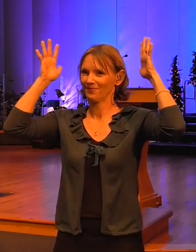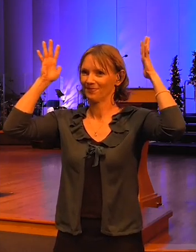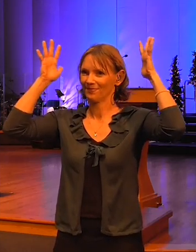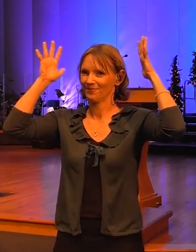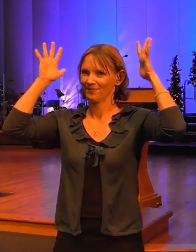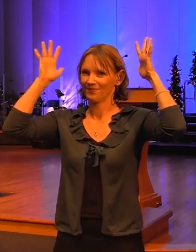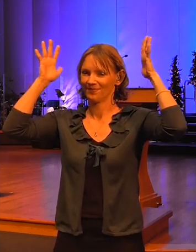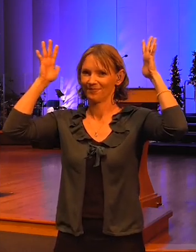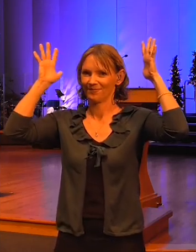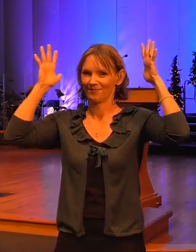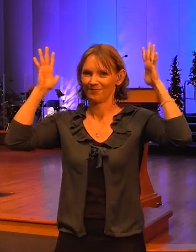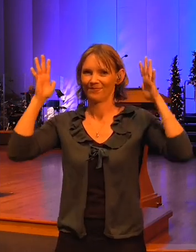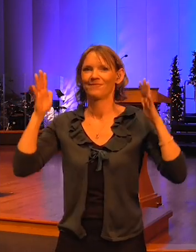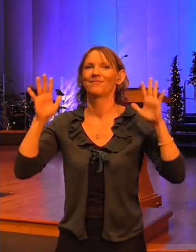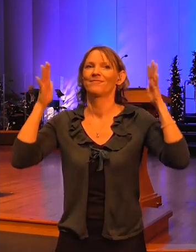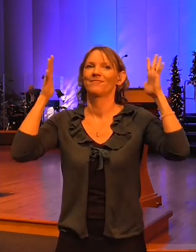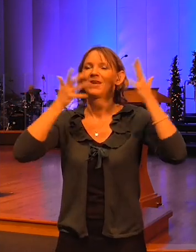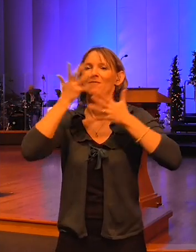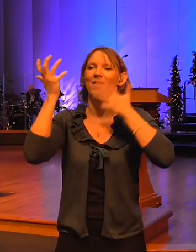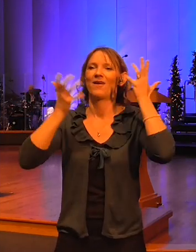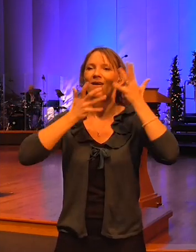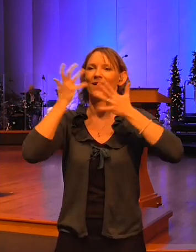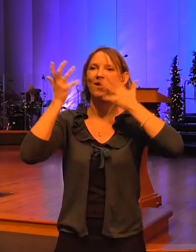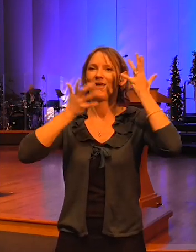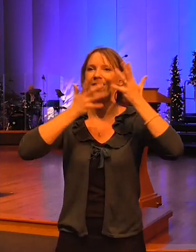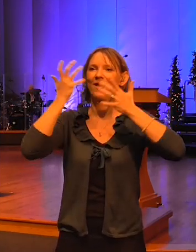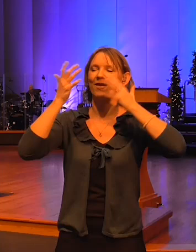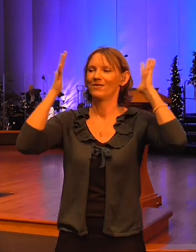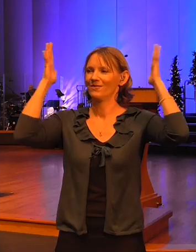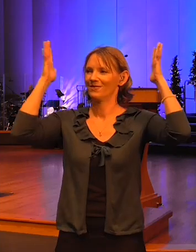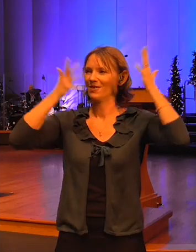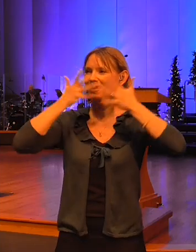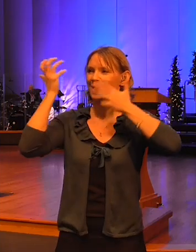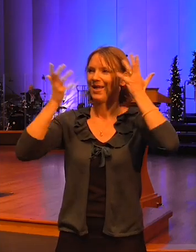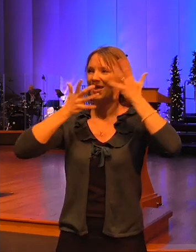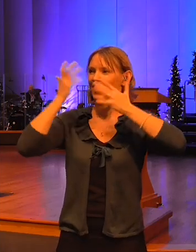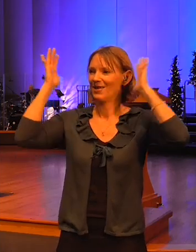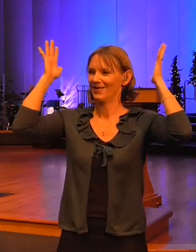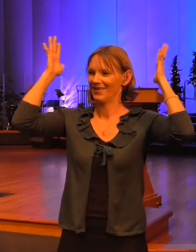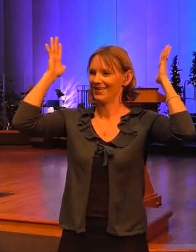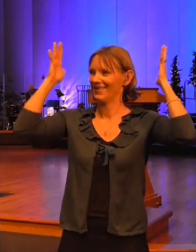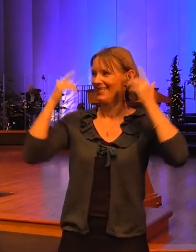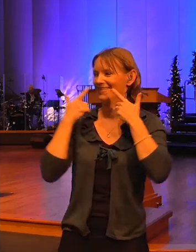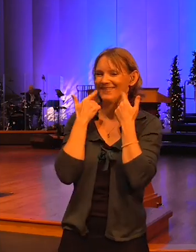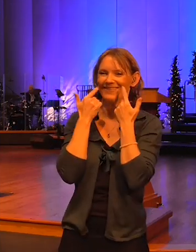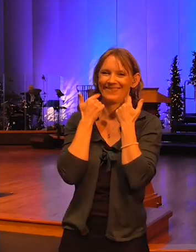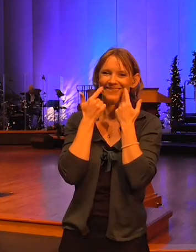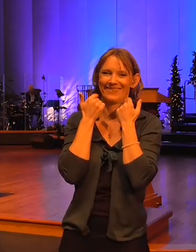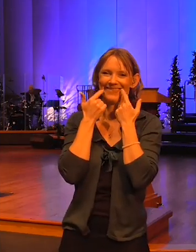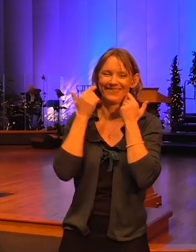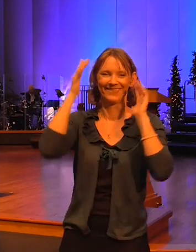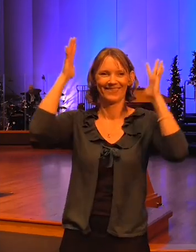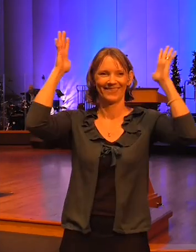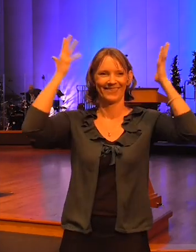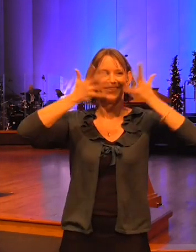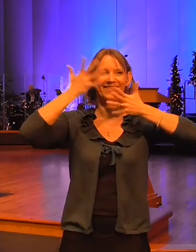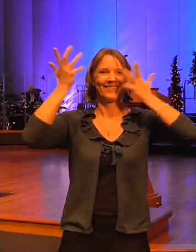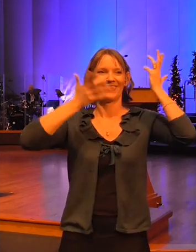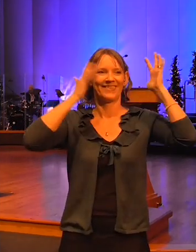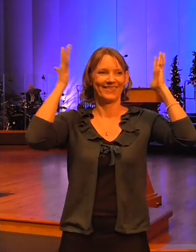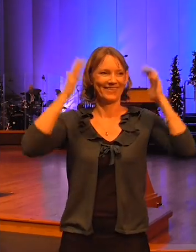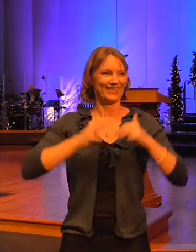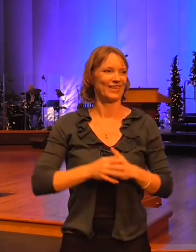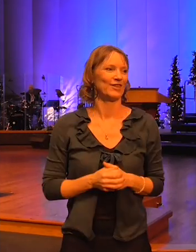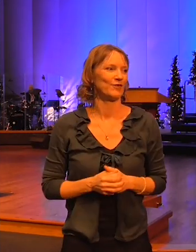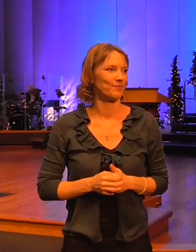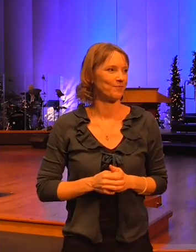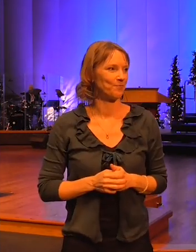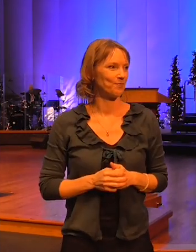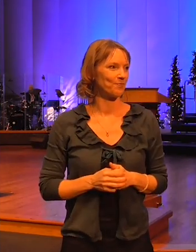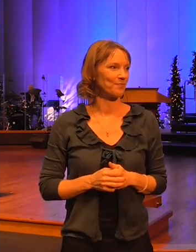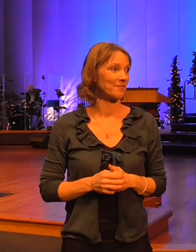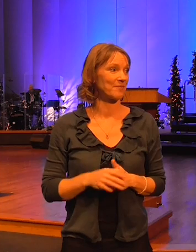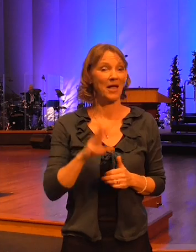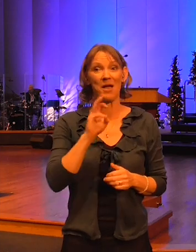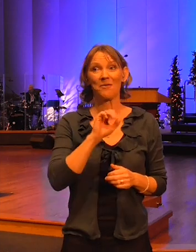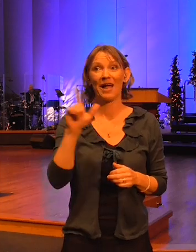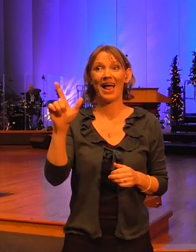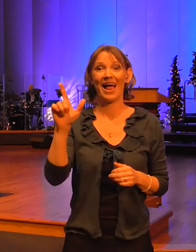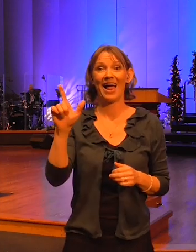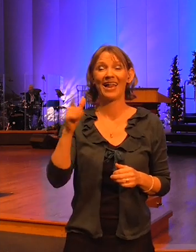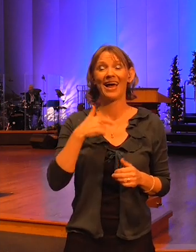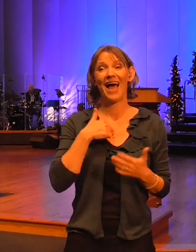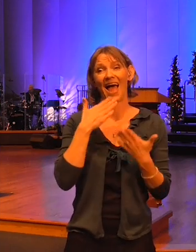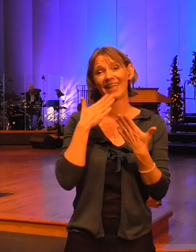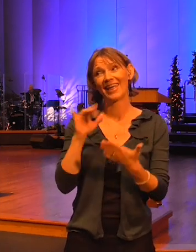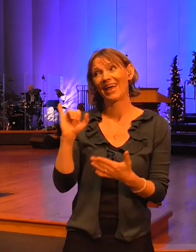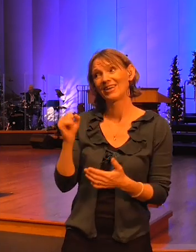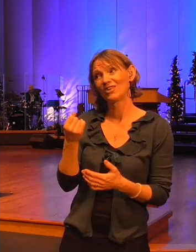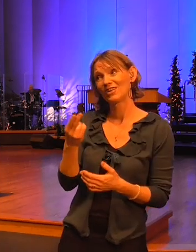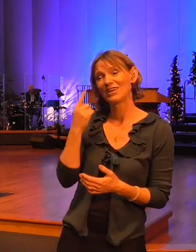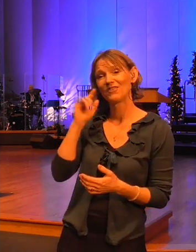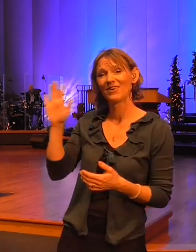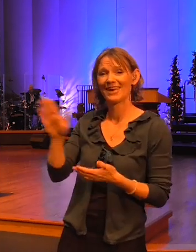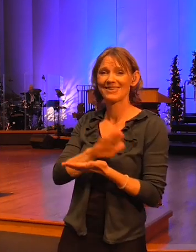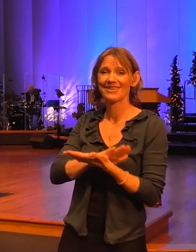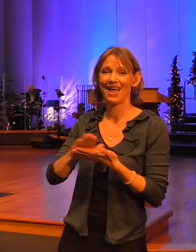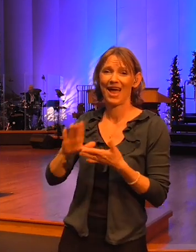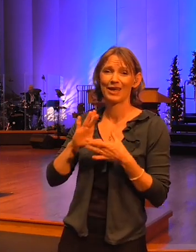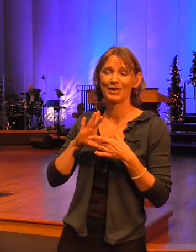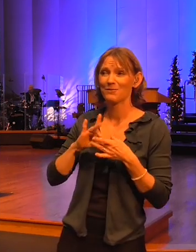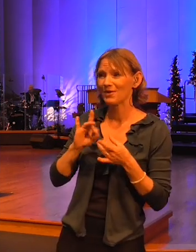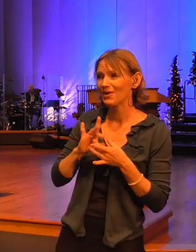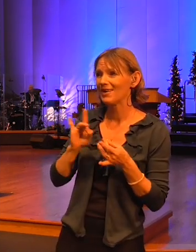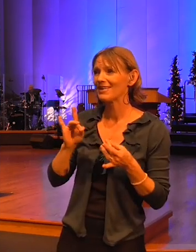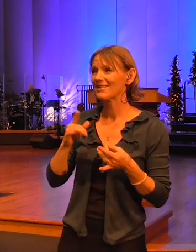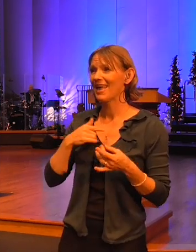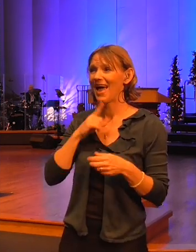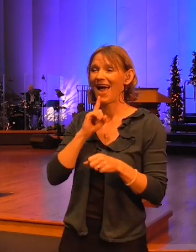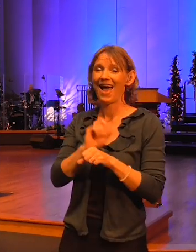woo bueno, agradezco a Josh por sus amables palabras y realmente quiero decir que me siento bendecido por todos